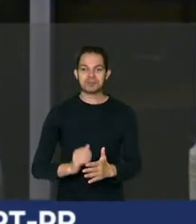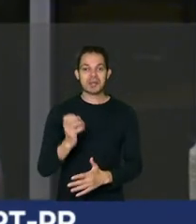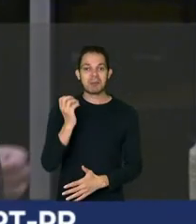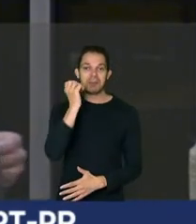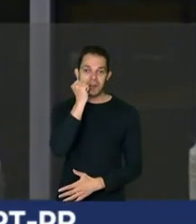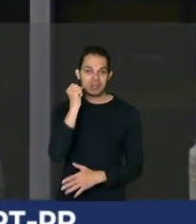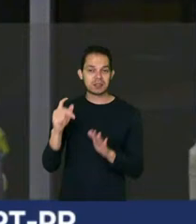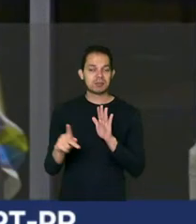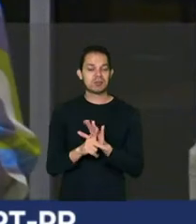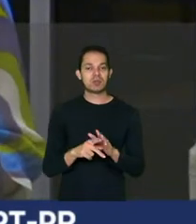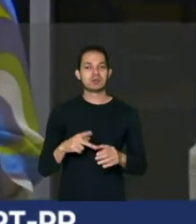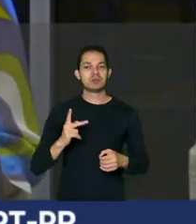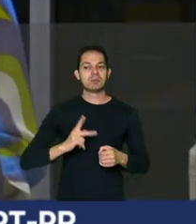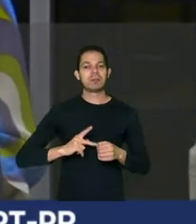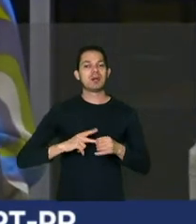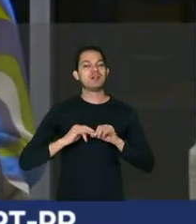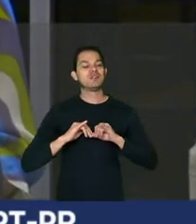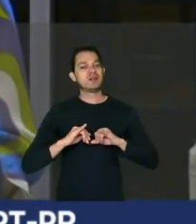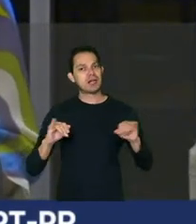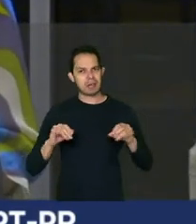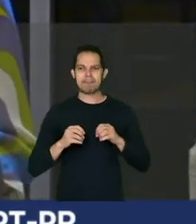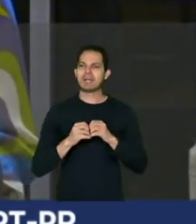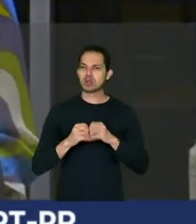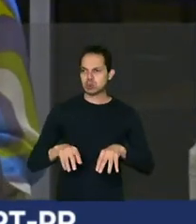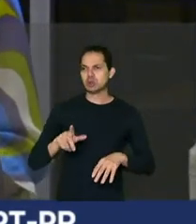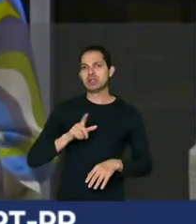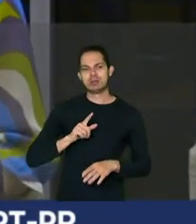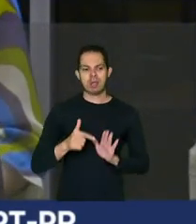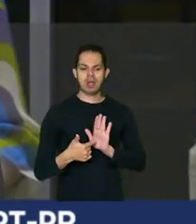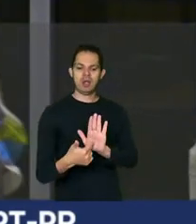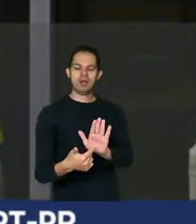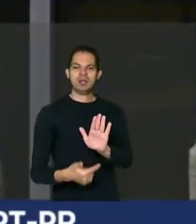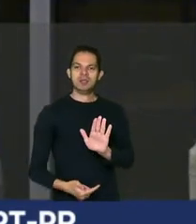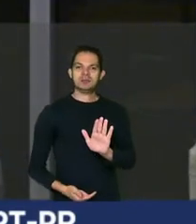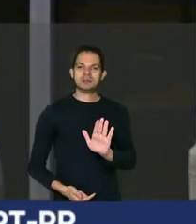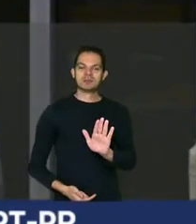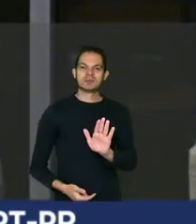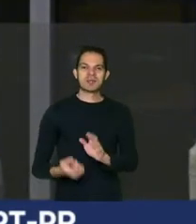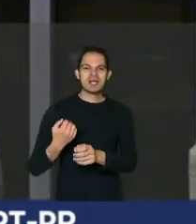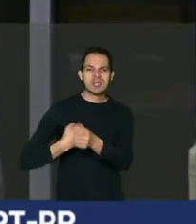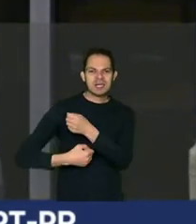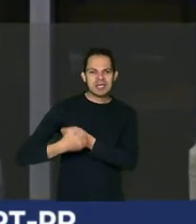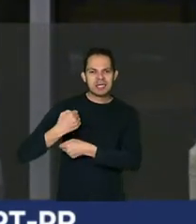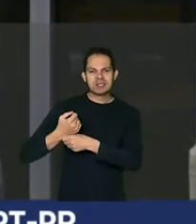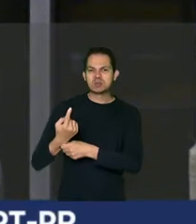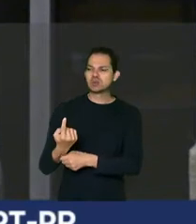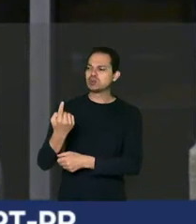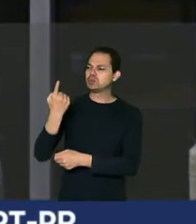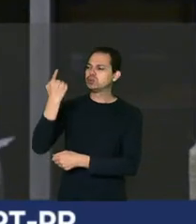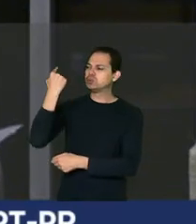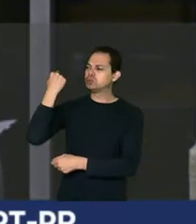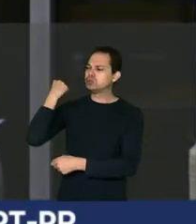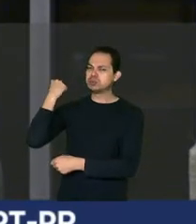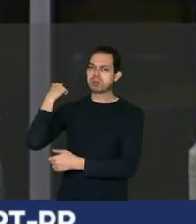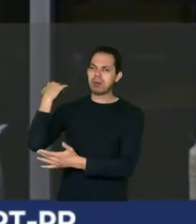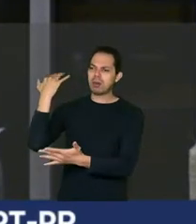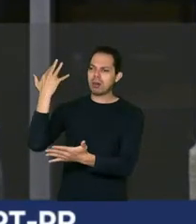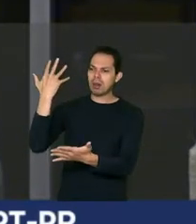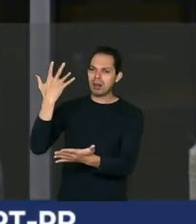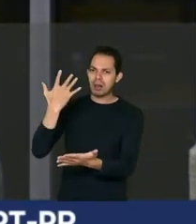DEPUTADO ATIVOS QUE TIRARAM VALORES DE PATRIMÔNIO DA PETROBRAS PARA DIZER QUE TINHA PREJUÍZO. EM TODOS OS OUTROS ANOS QUE NÓS GOVERNAMOS NÃO TIVEMOS NEM PREJUÍZO CONTÁ